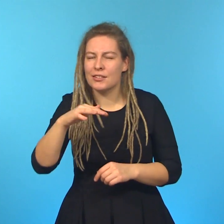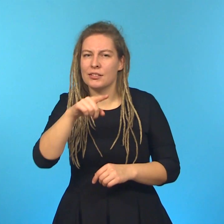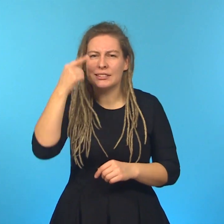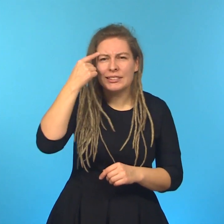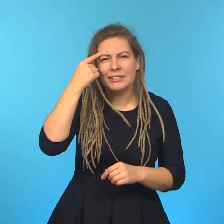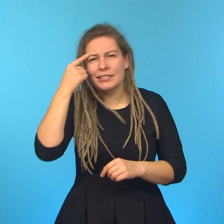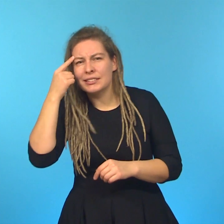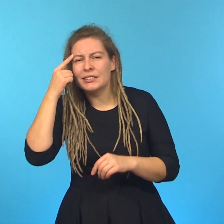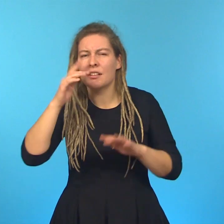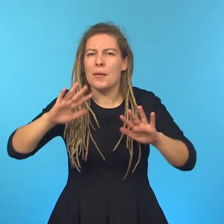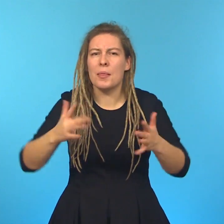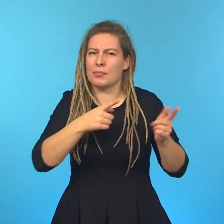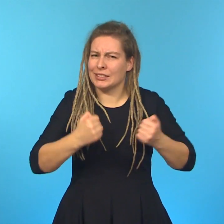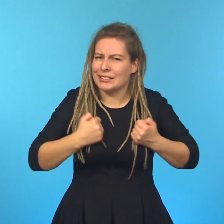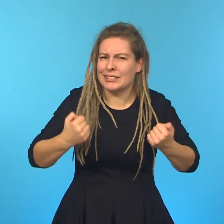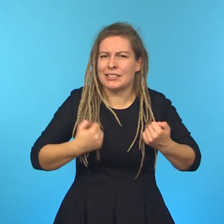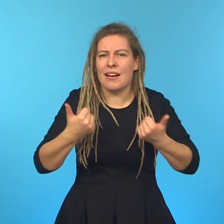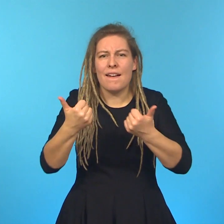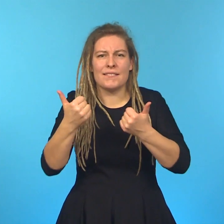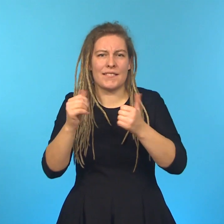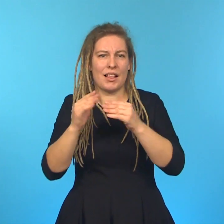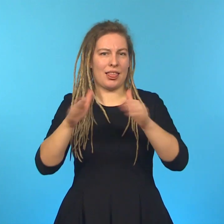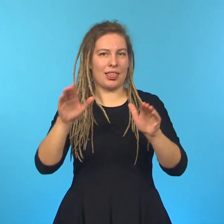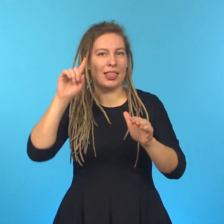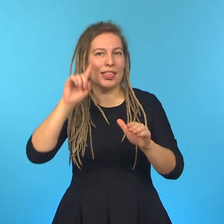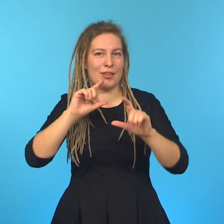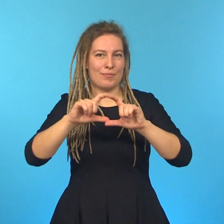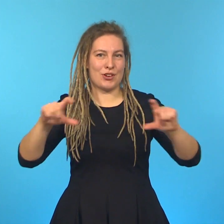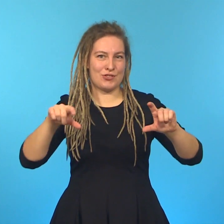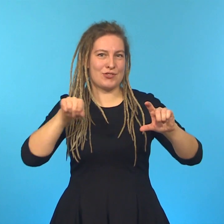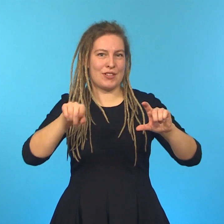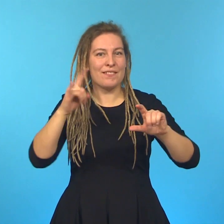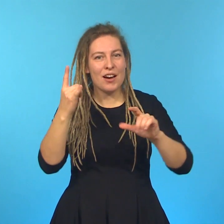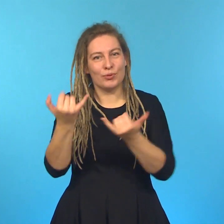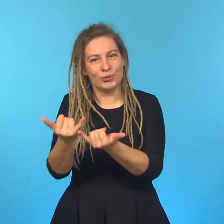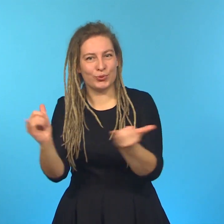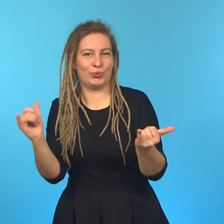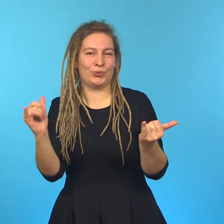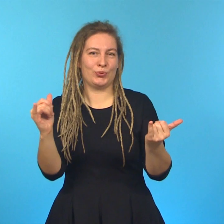Profesorius dėjo daug pastangų, kad būtų atidaryta mokykla kurtiesiems vaikams.